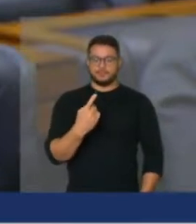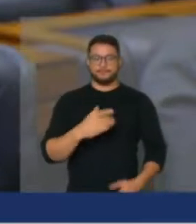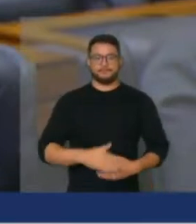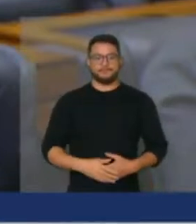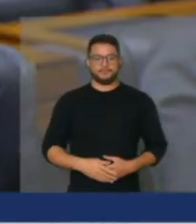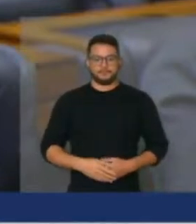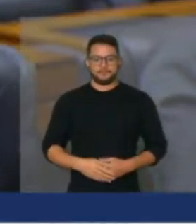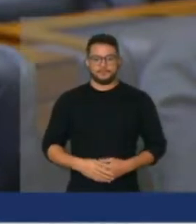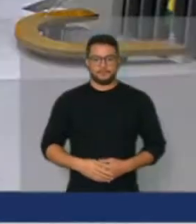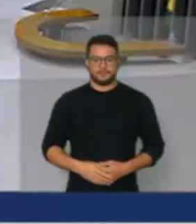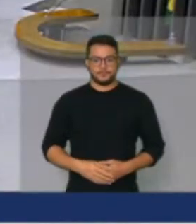DO DEPUTADO JÚLIO CÀSAR NÓS VAMOS DAR UM PRESENTE PARA OS